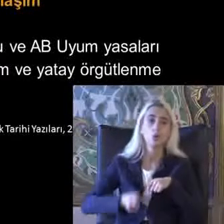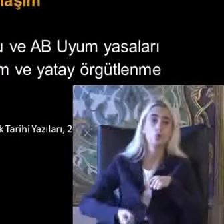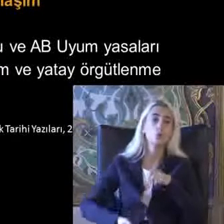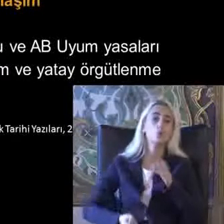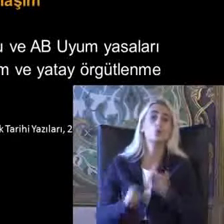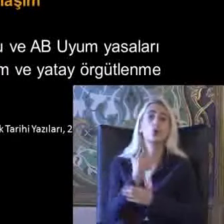1009